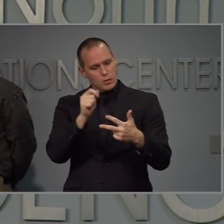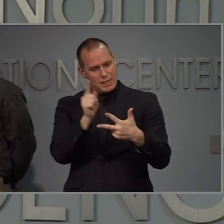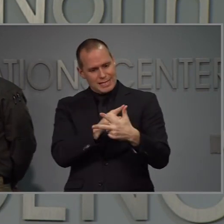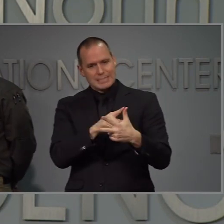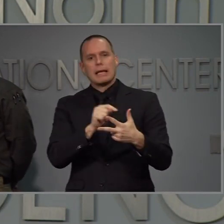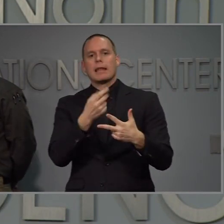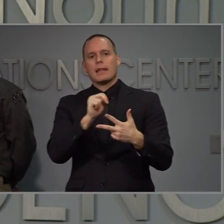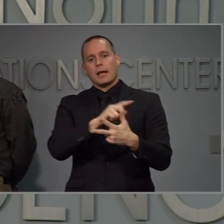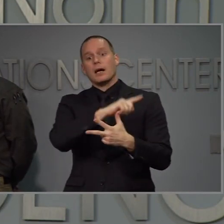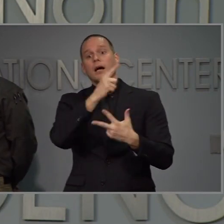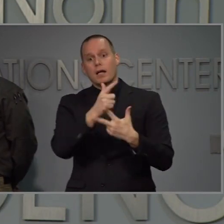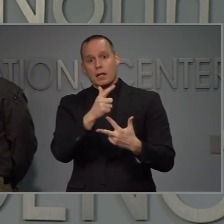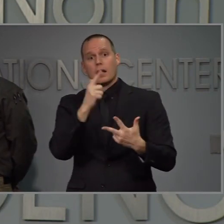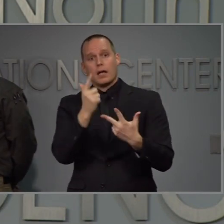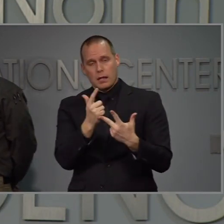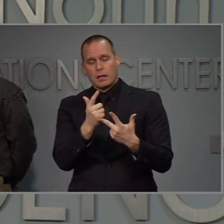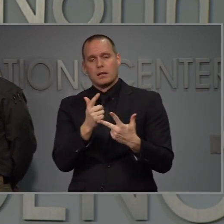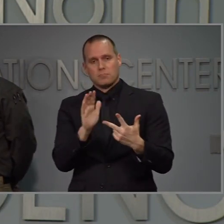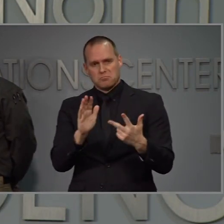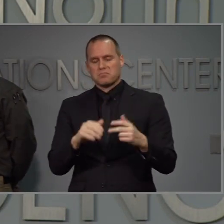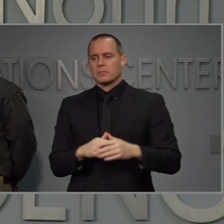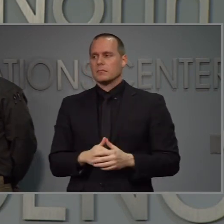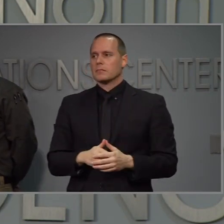Deseamos que las personas presten atención, como dije